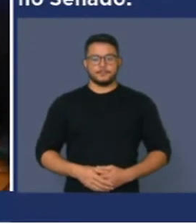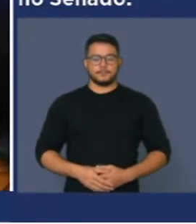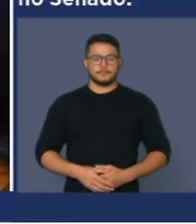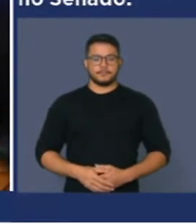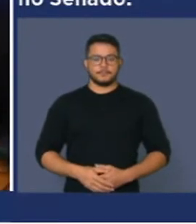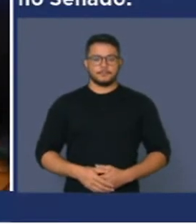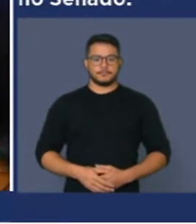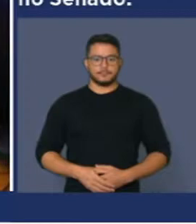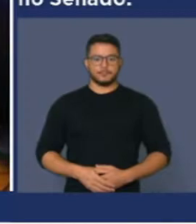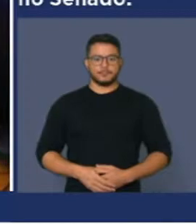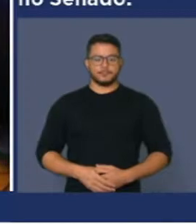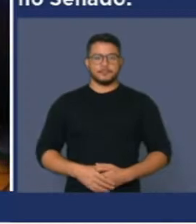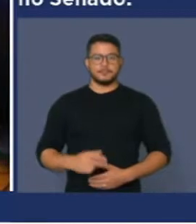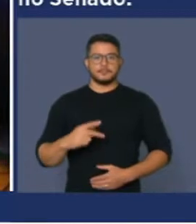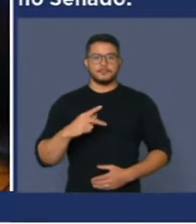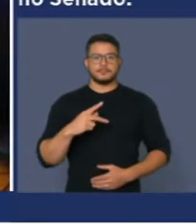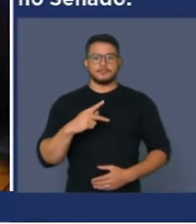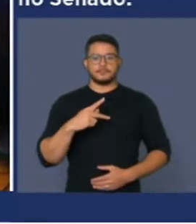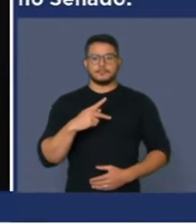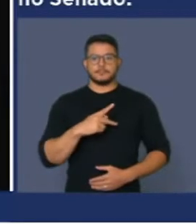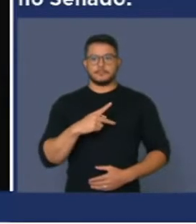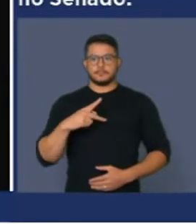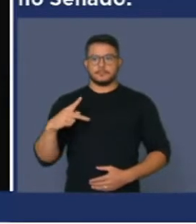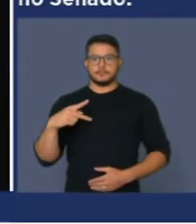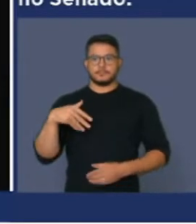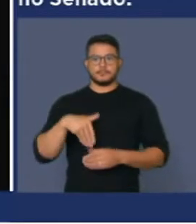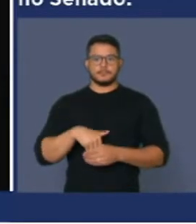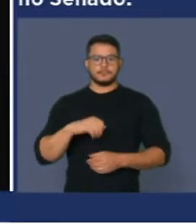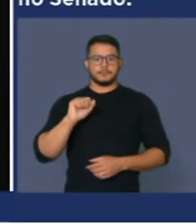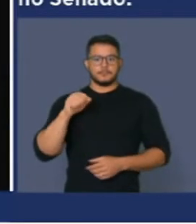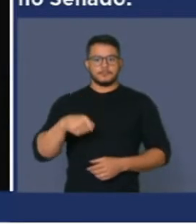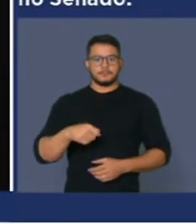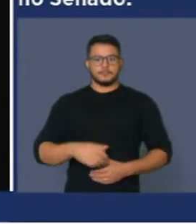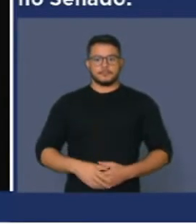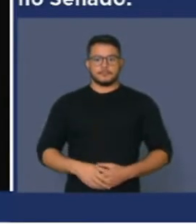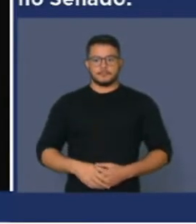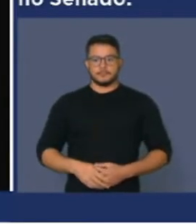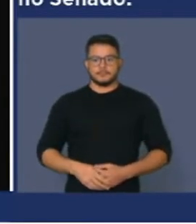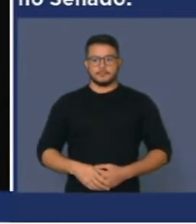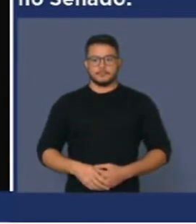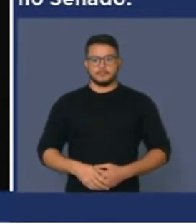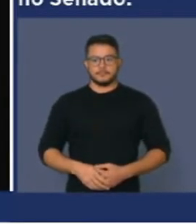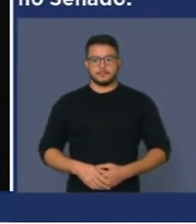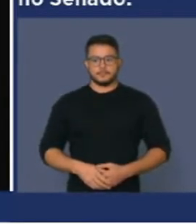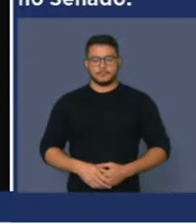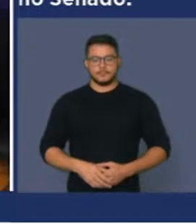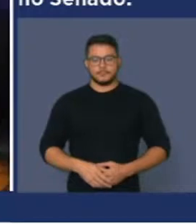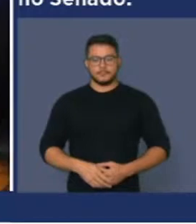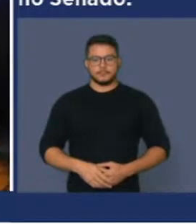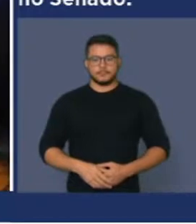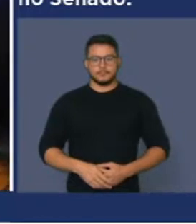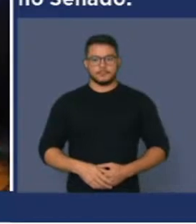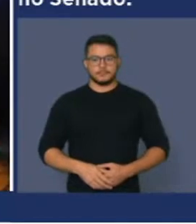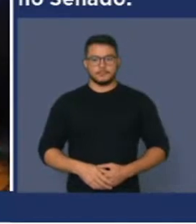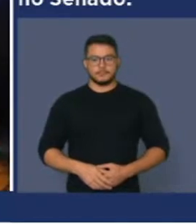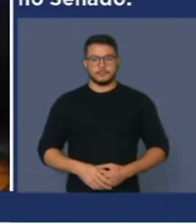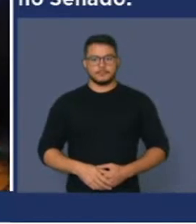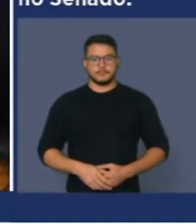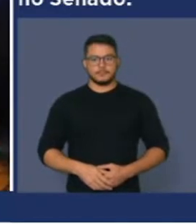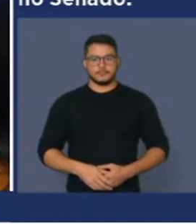PRESIDENTE O PP ORIENTA O VOTO SIM. [PRESIDENTE]: PP SIM,